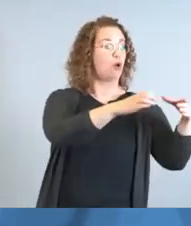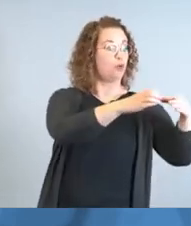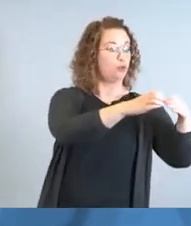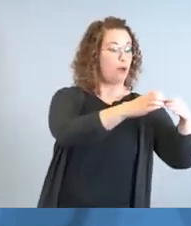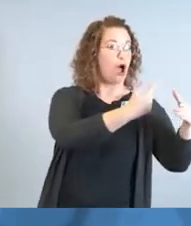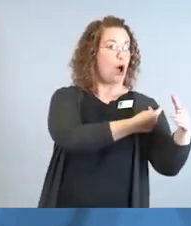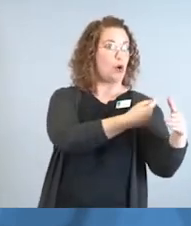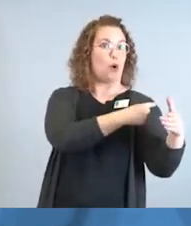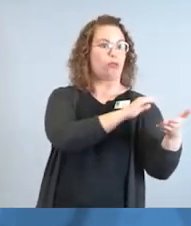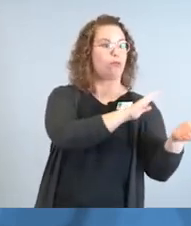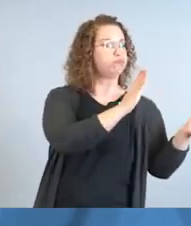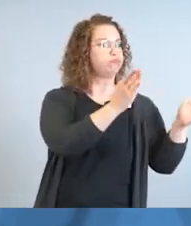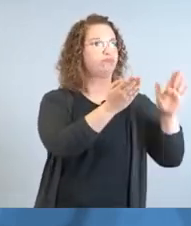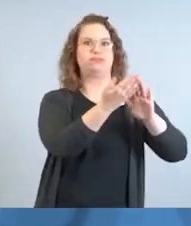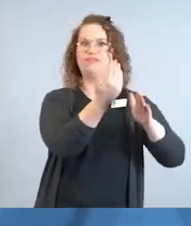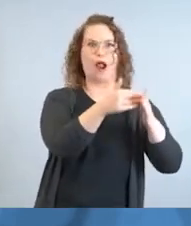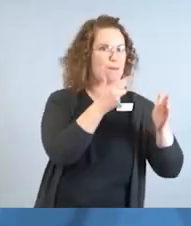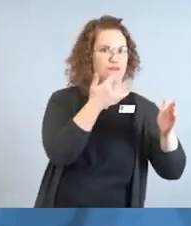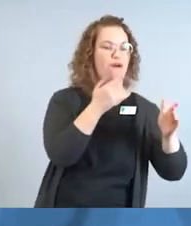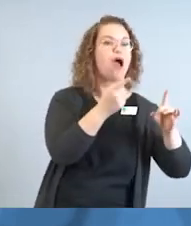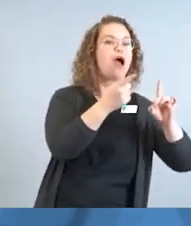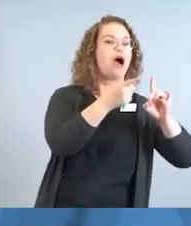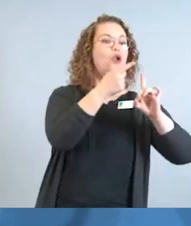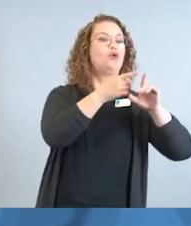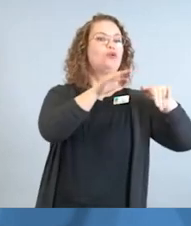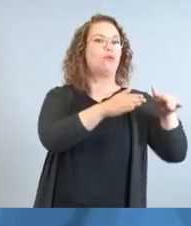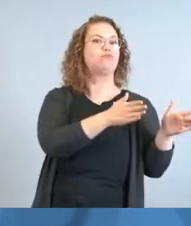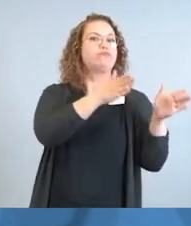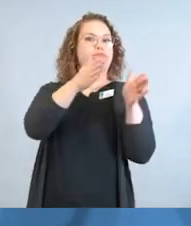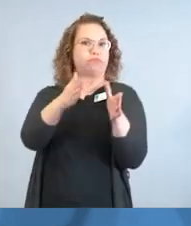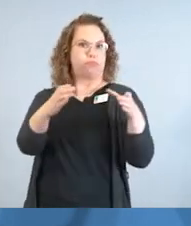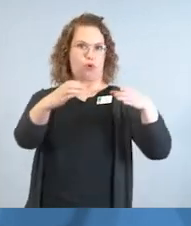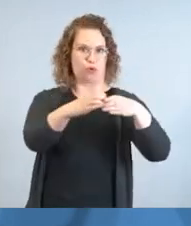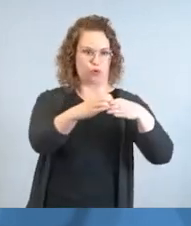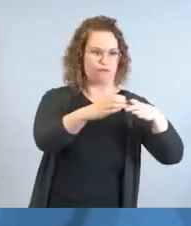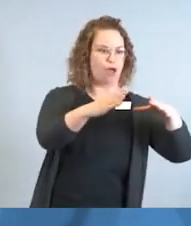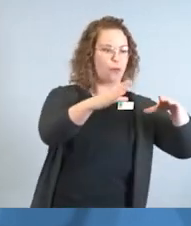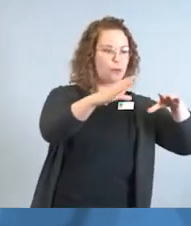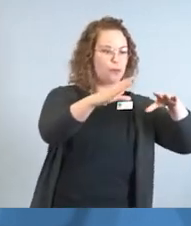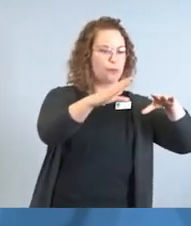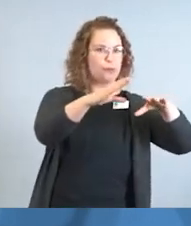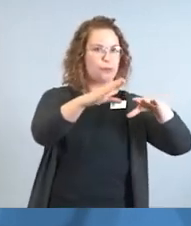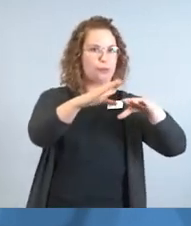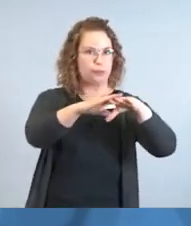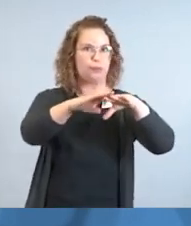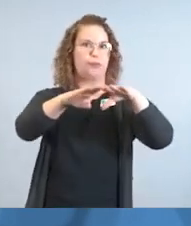jotta saadaan käytettyä tehokkaasti ne rokotteet, joita kuntaan tulee.